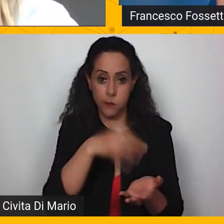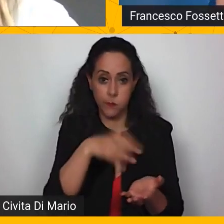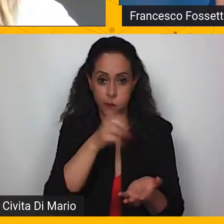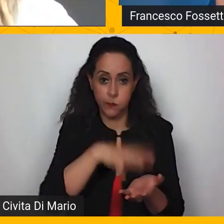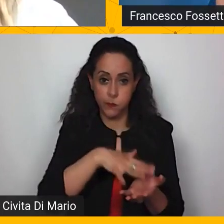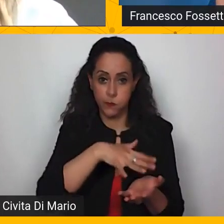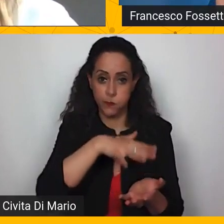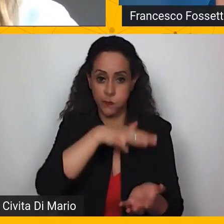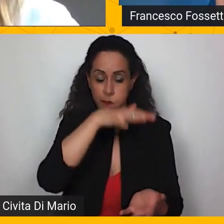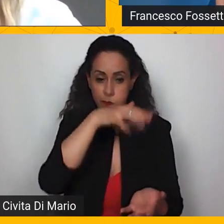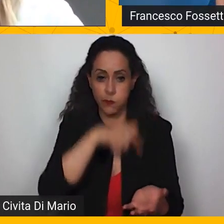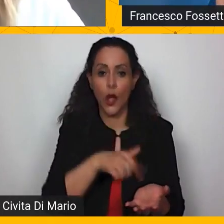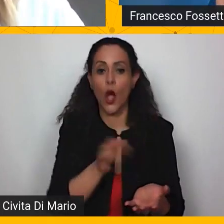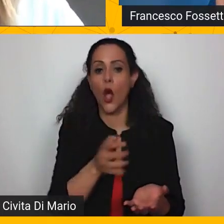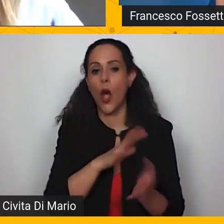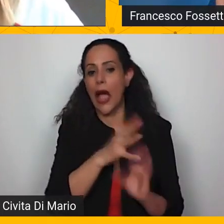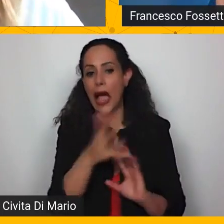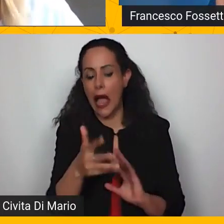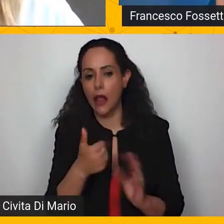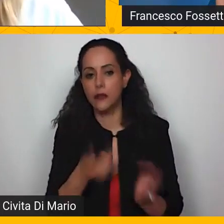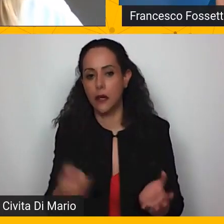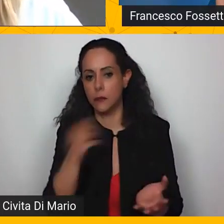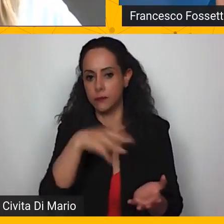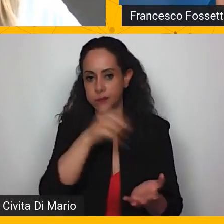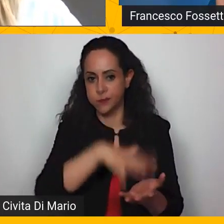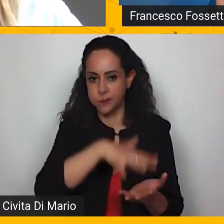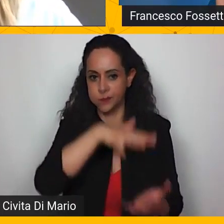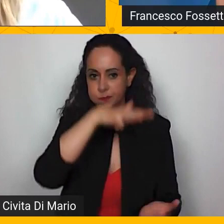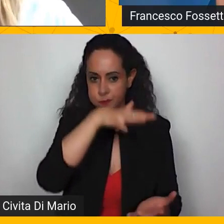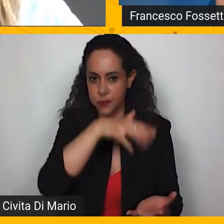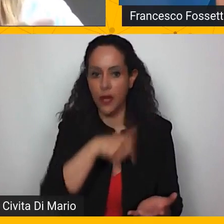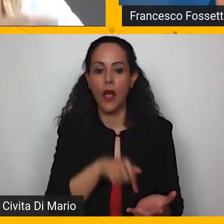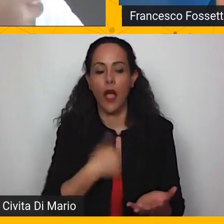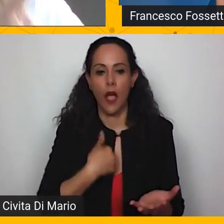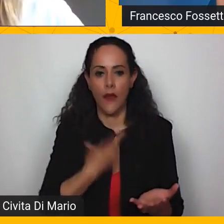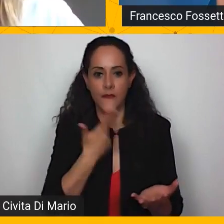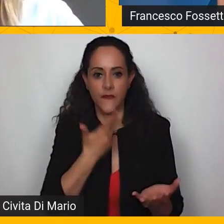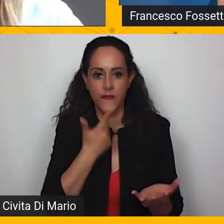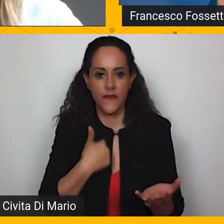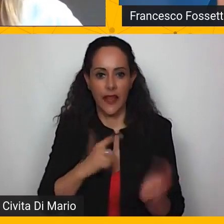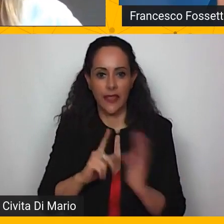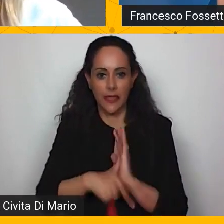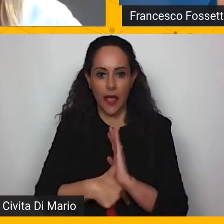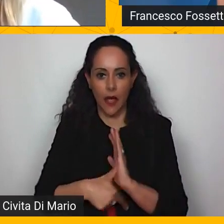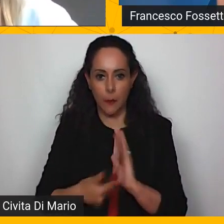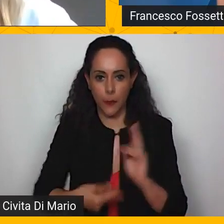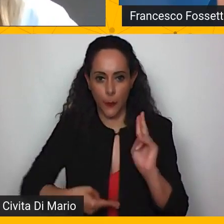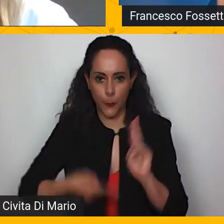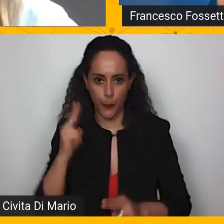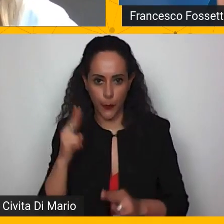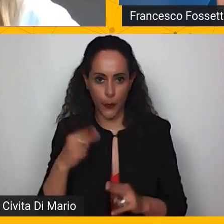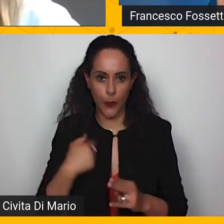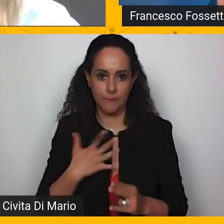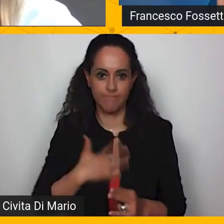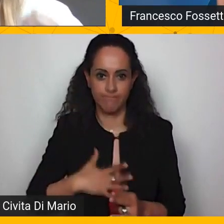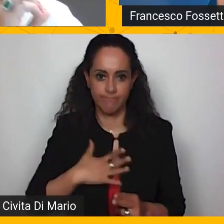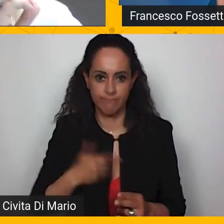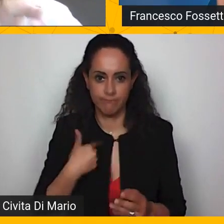so altre cose che ti permettono di procedere quindi tu sei invogliato di utilizzare più